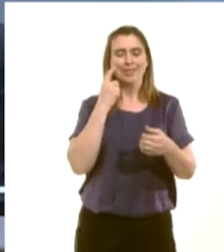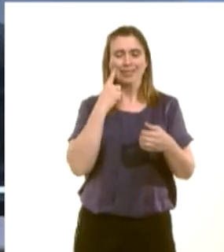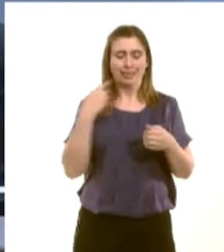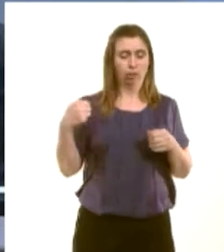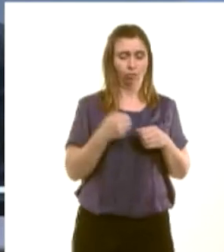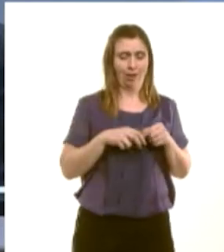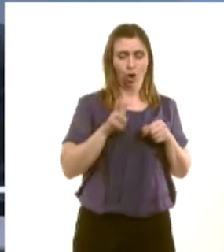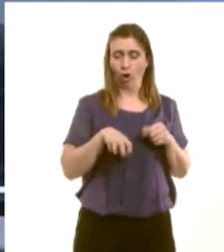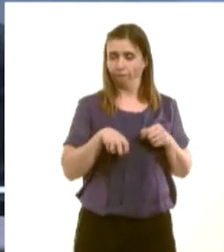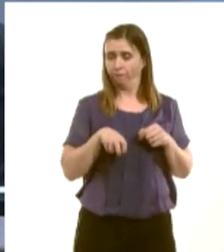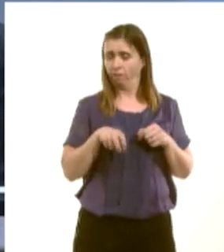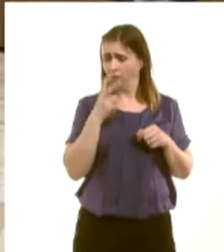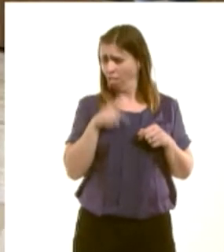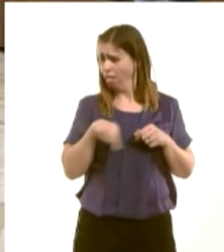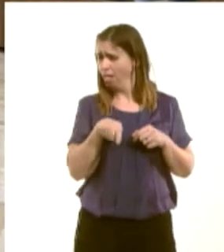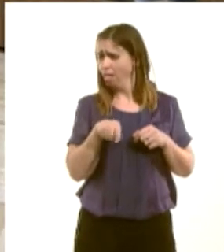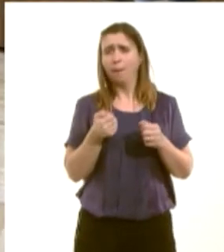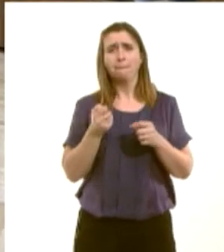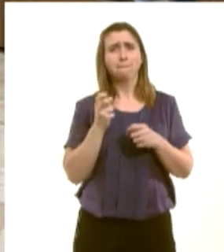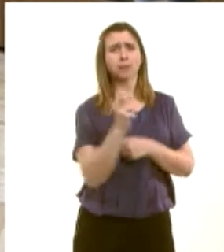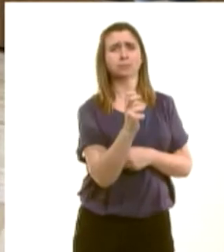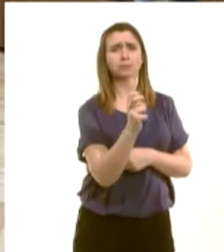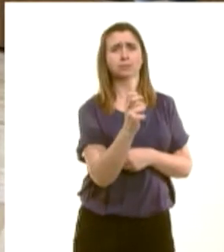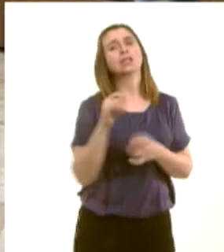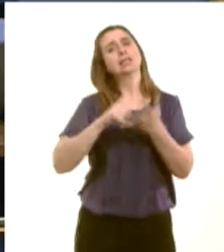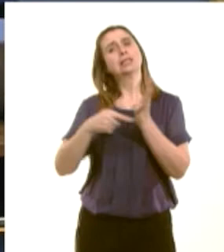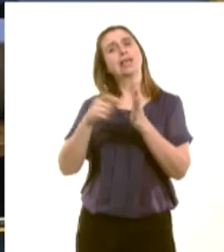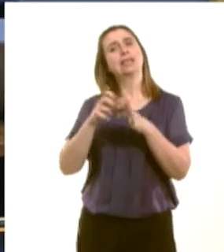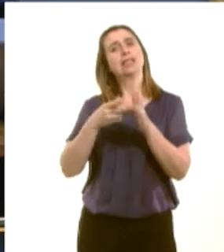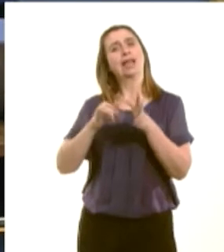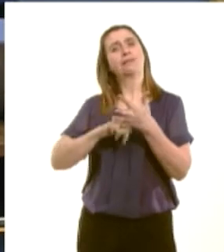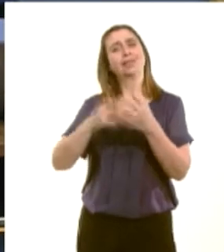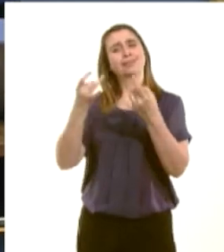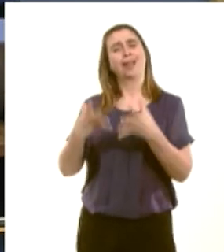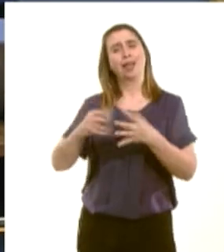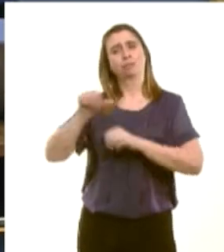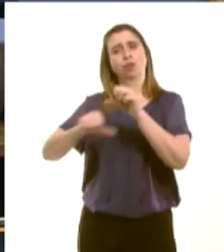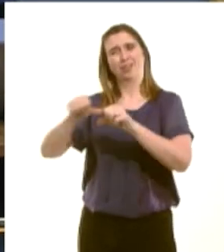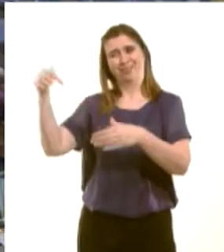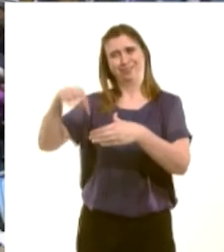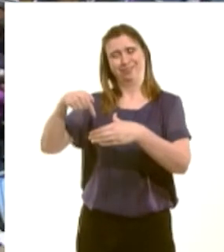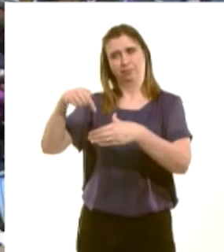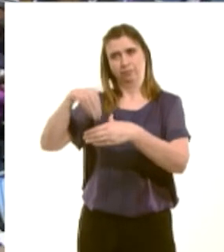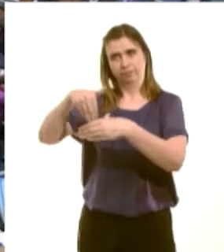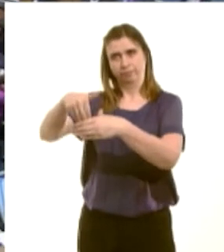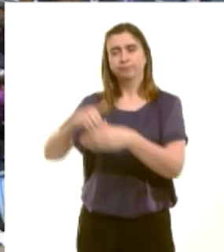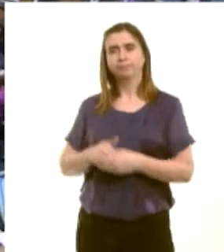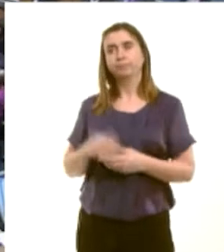as a result of the St Davidís Day process. Simon Thomas: Daeth tua 100 o bobl i gyfarfod